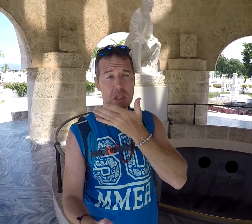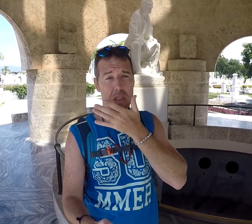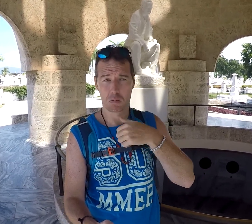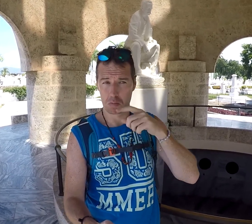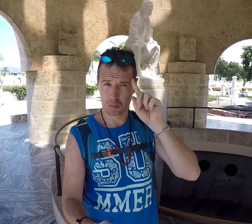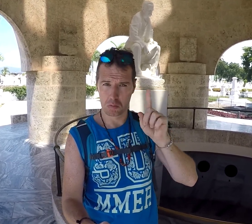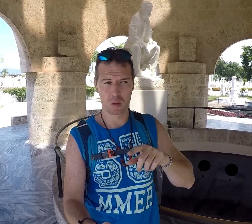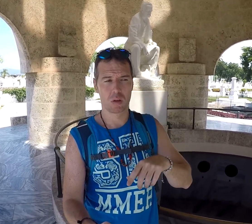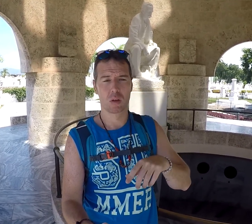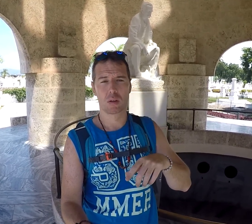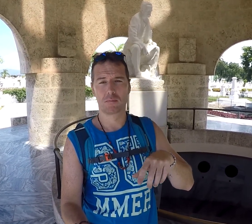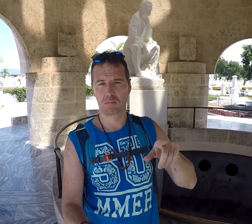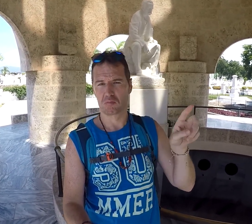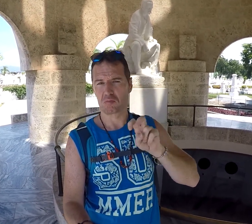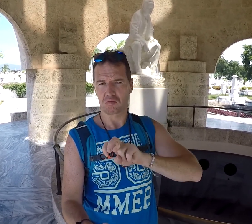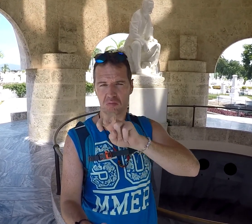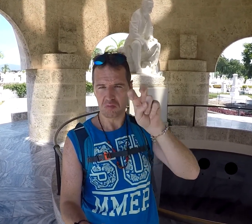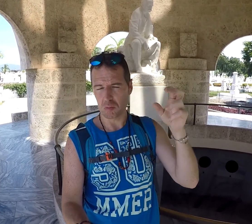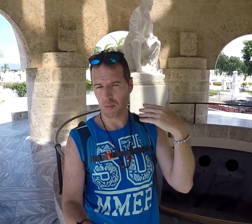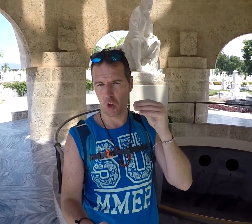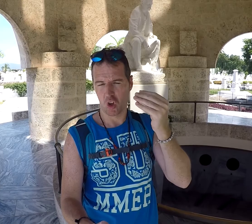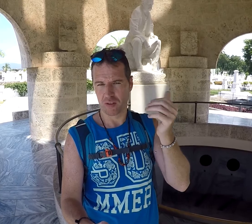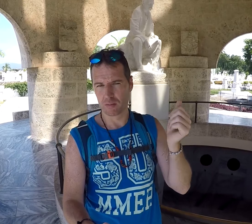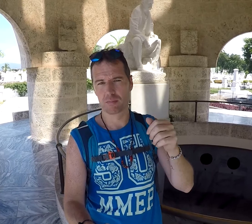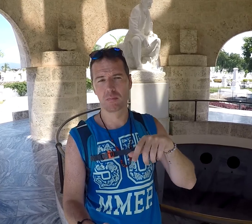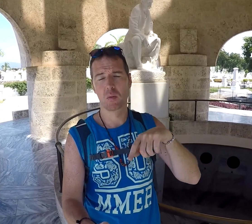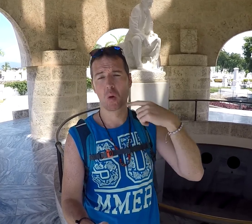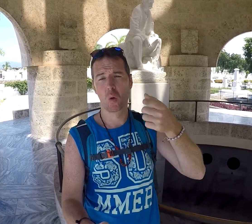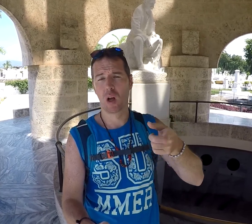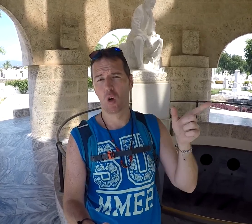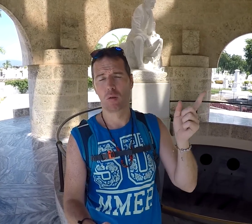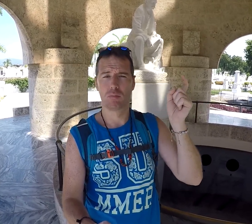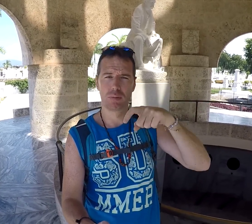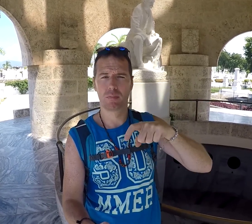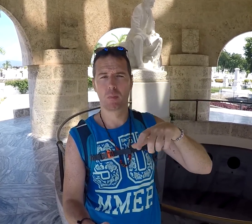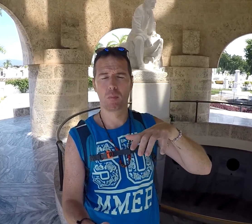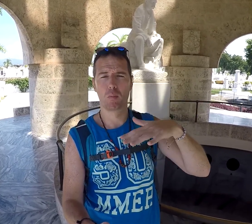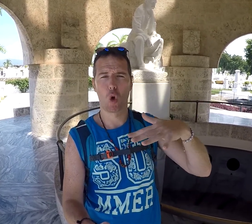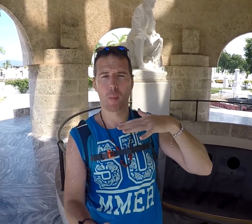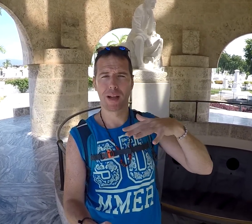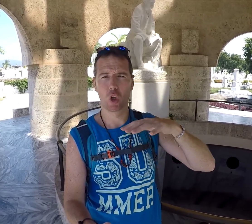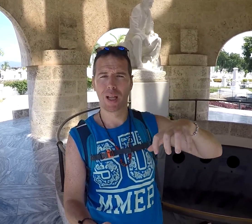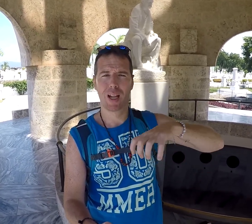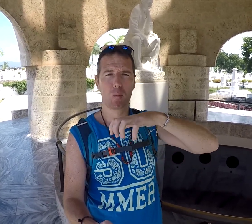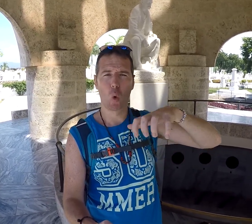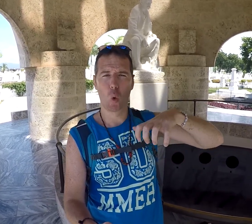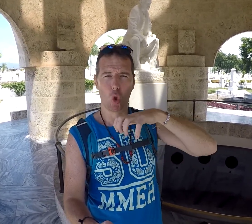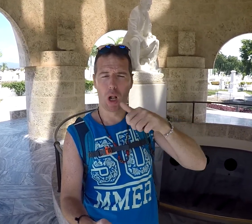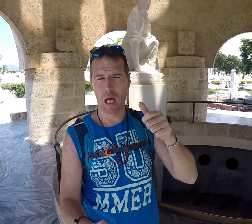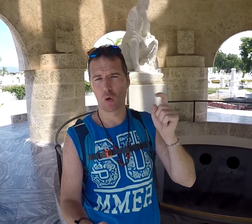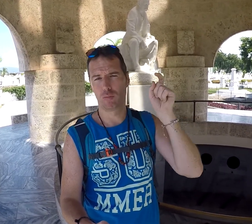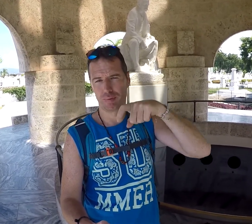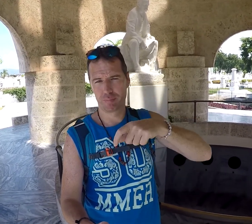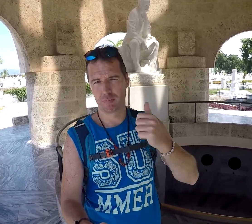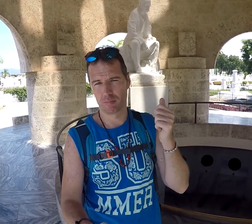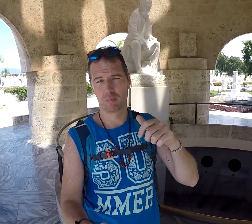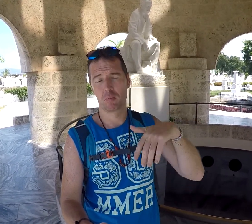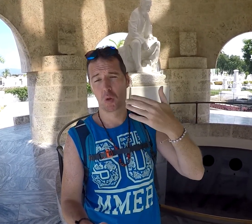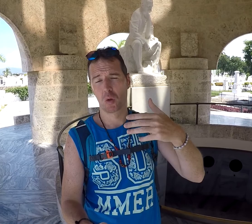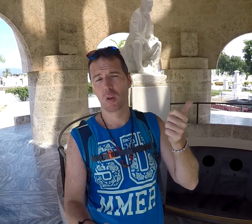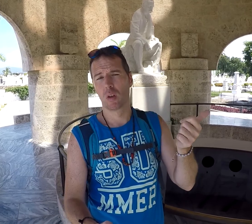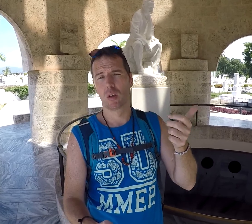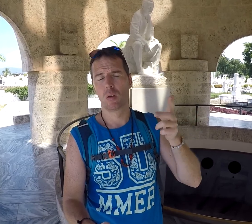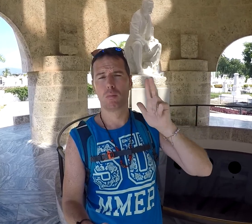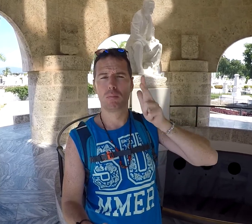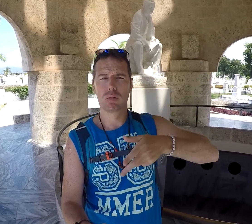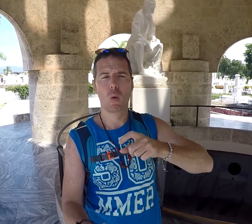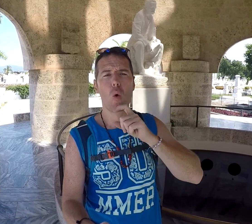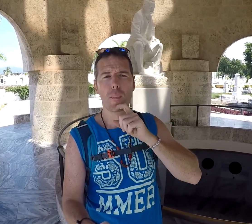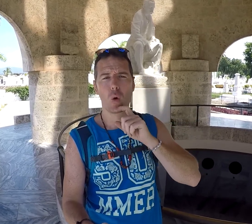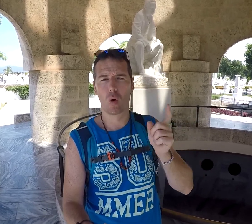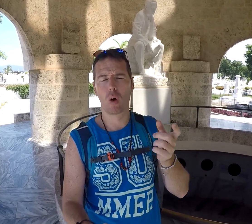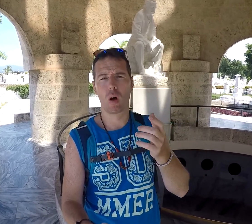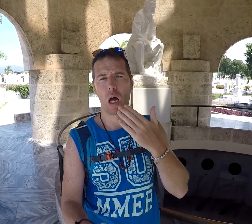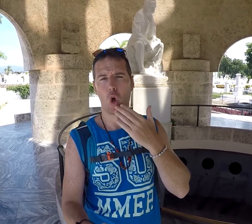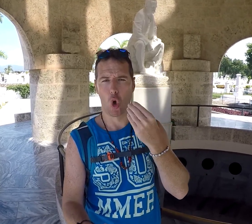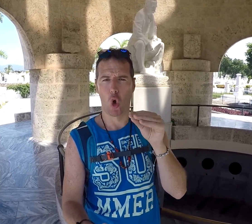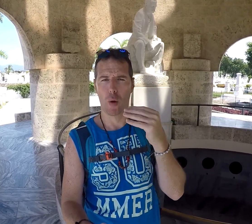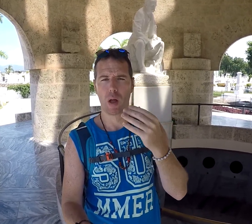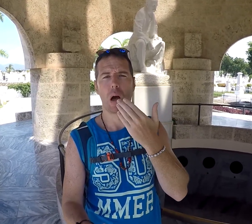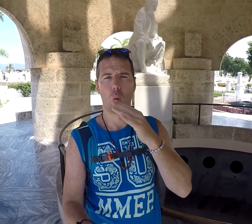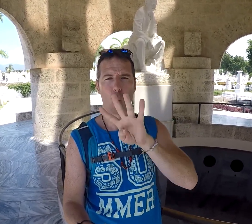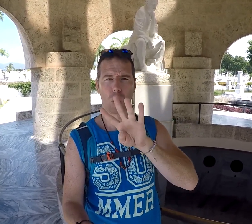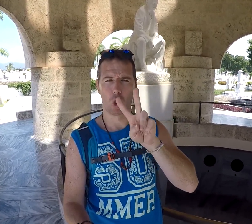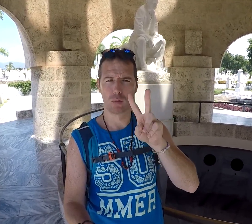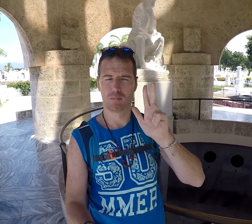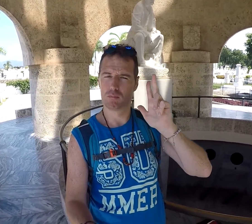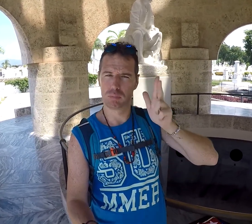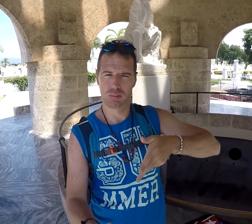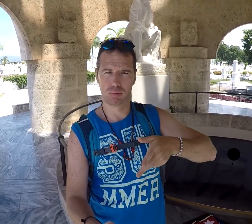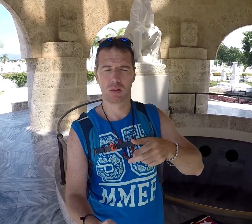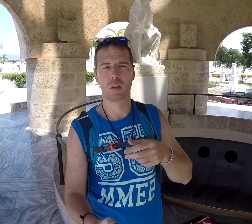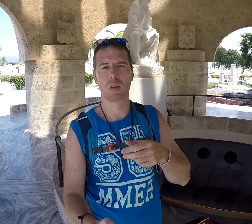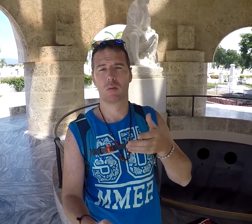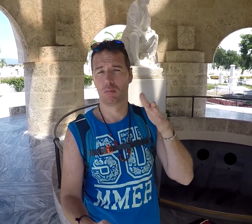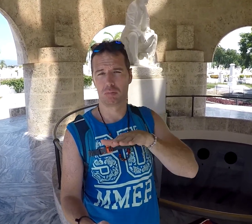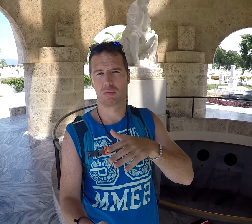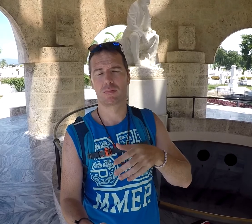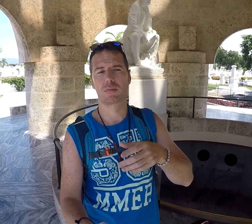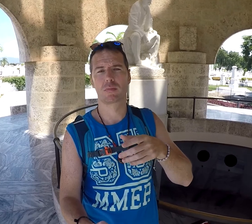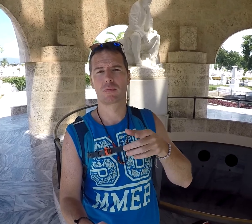No sé cuál es su signo, participó activamente en el movimiento revolucionario y murió joven, a los 42 años